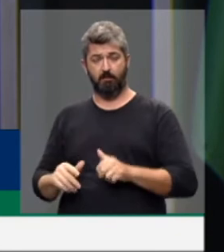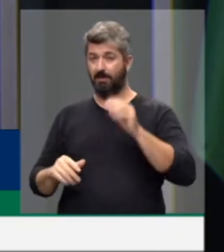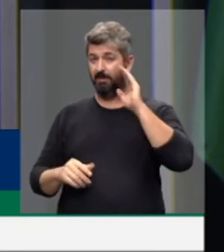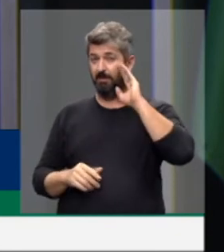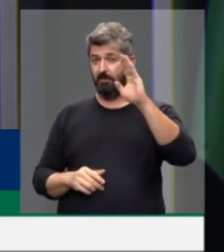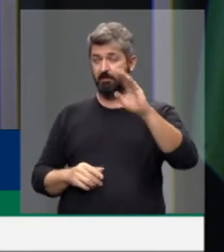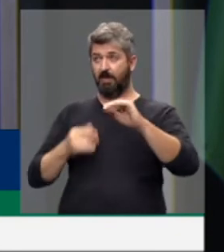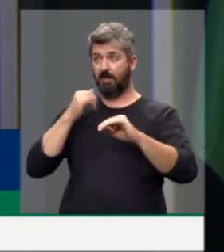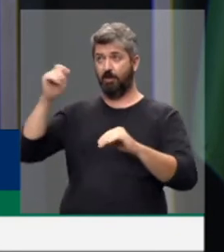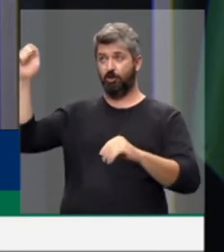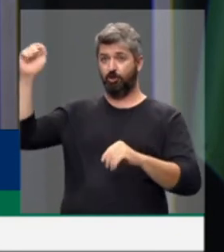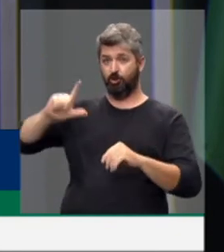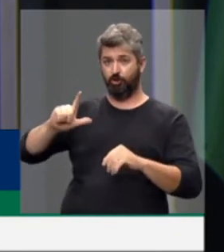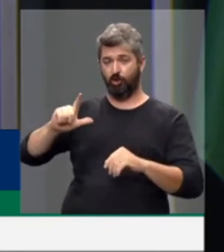DE TODOS NÓS A ESPANHA HÁ POUCOS ANOS ATRÁS O APOIO A